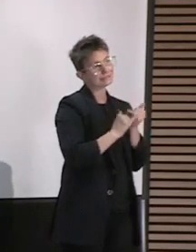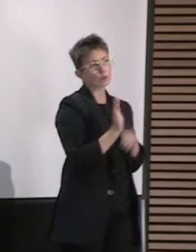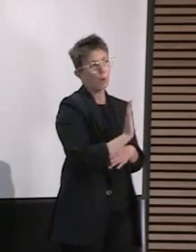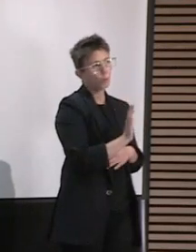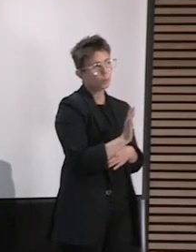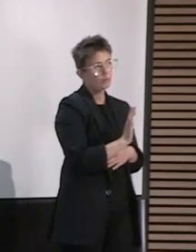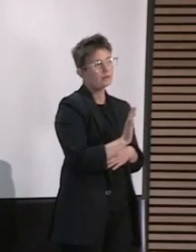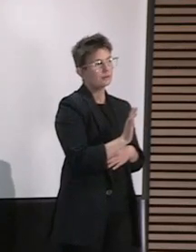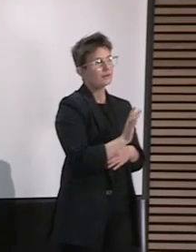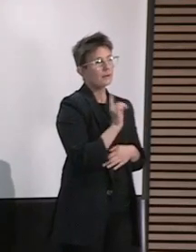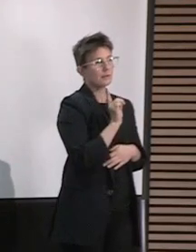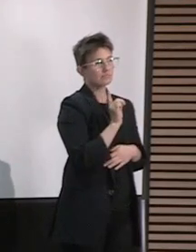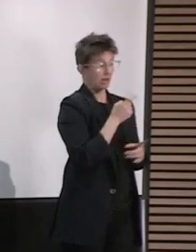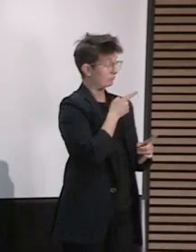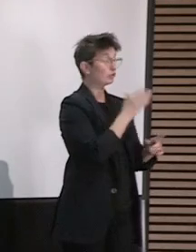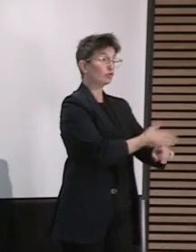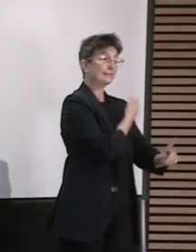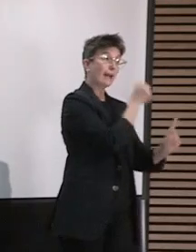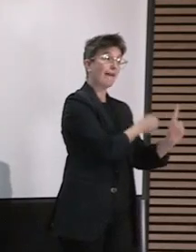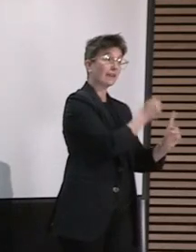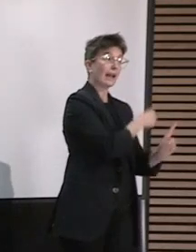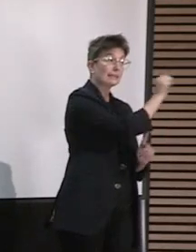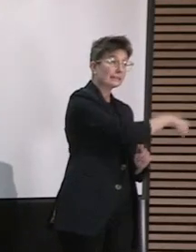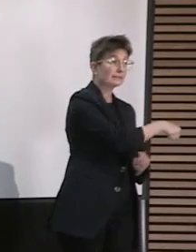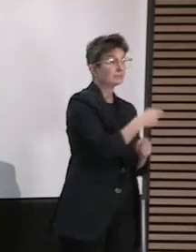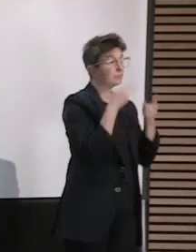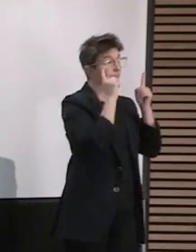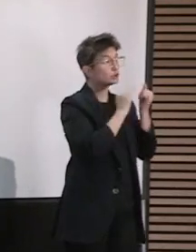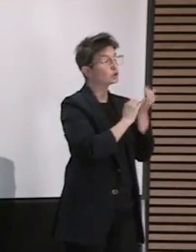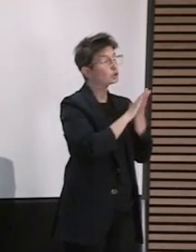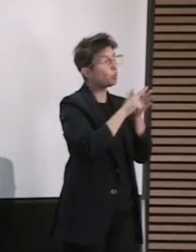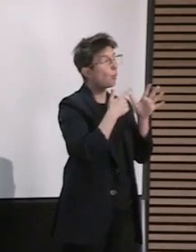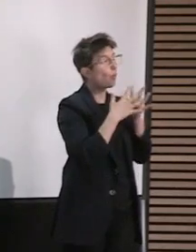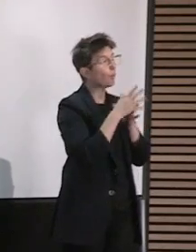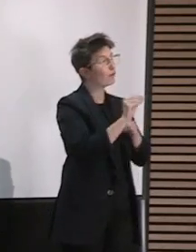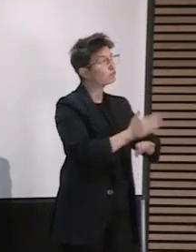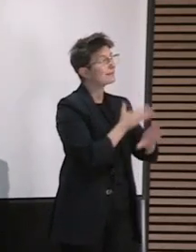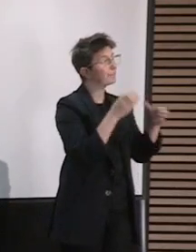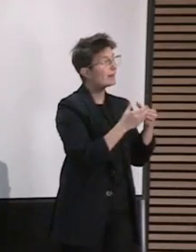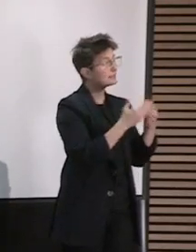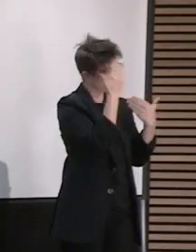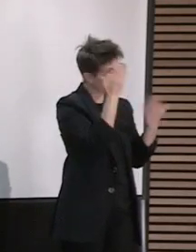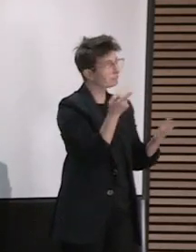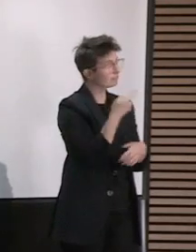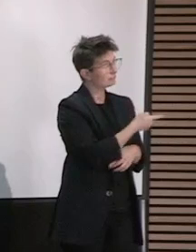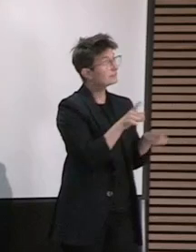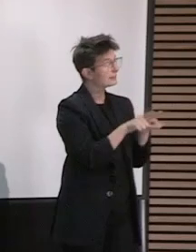mahi. He waahanga tenei o te tikanga rereke. Kaore au e whakarere i nga kupu a te